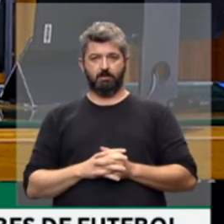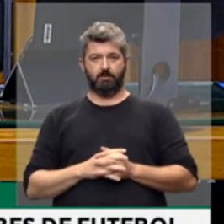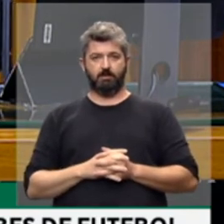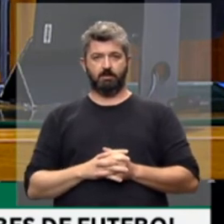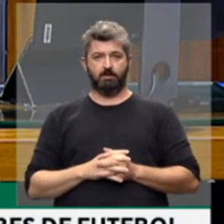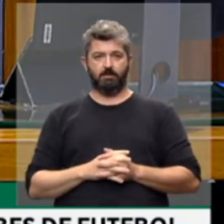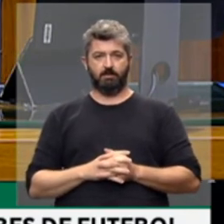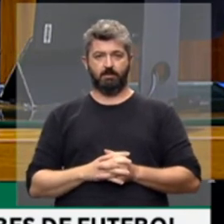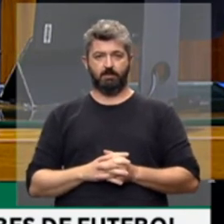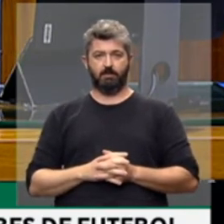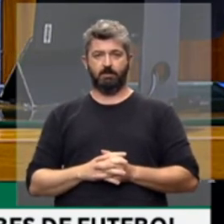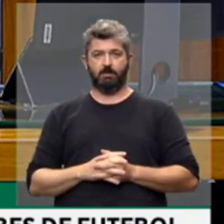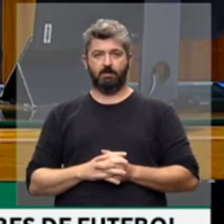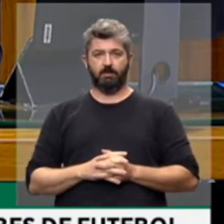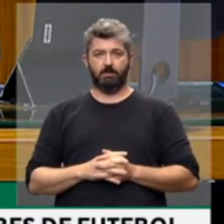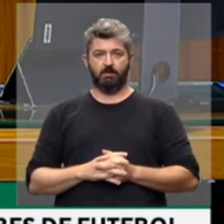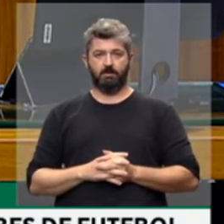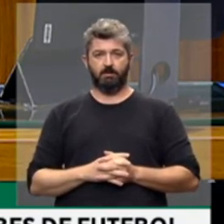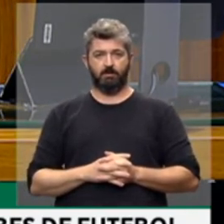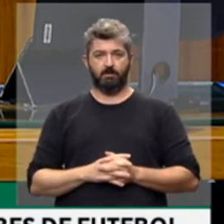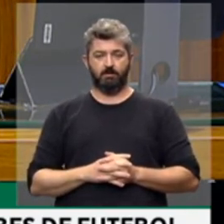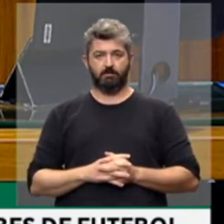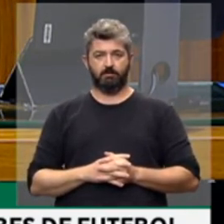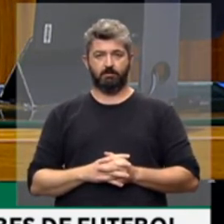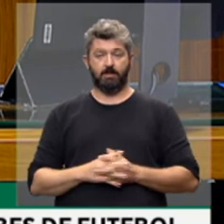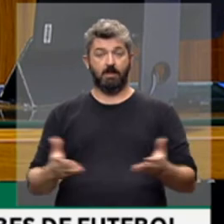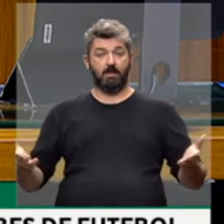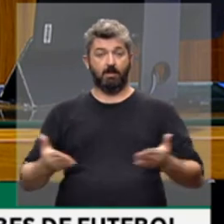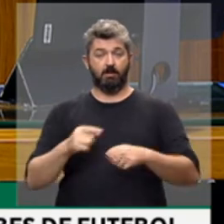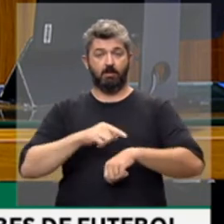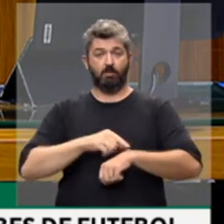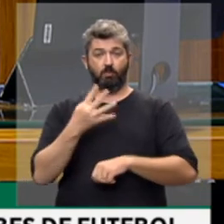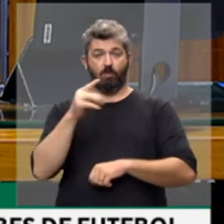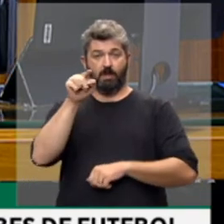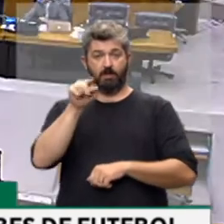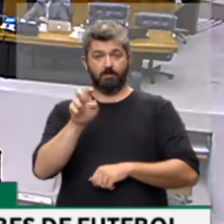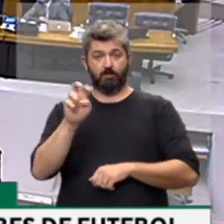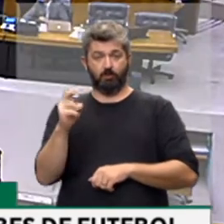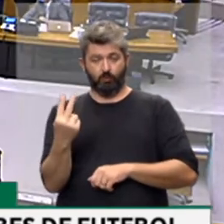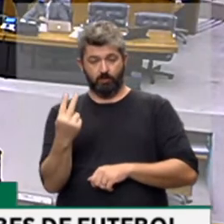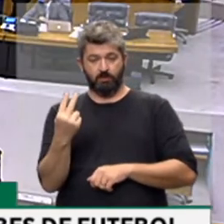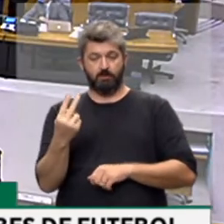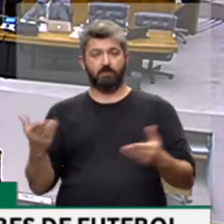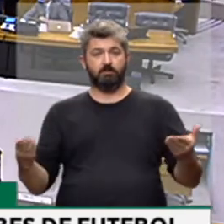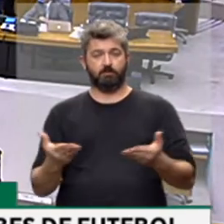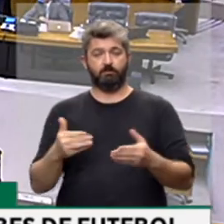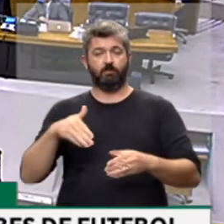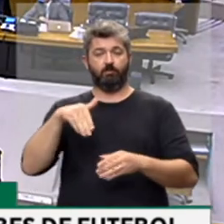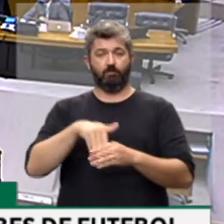CONSTITUIÇÃO, JUSTIÇA E CIDADANIA, SOMOS PELA CONSTITUCIONALIDADE, JURIDICIDADE, BOA TÉCNICA LEGISLATIVA DAS EMENDAS DE N°S 1, 2, 3, DO SENADO